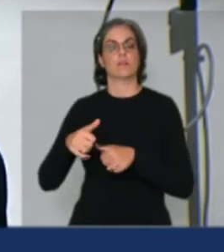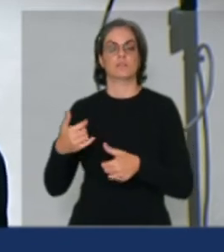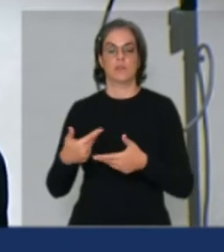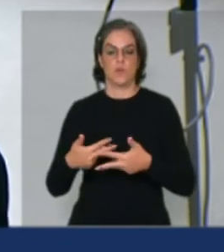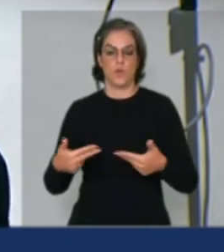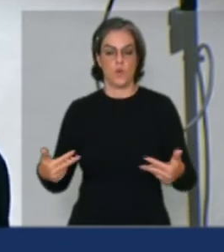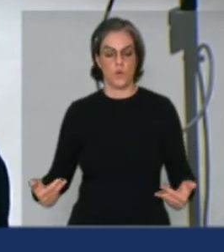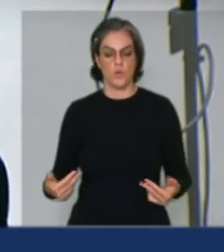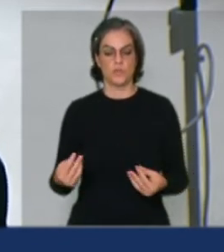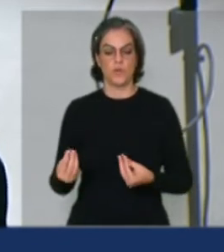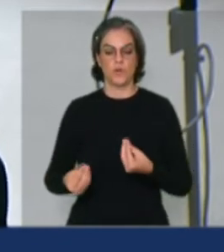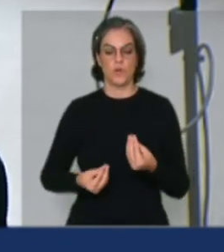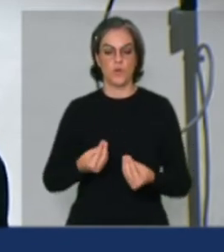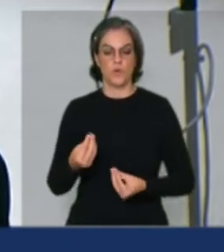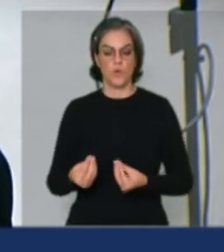DISTRIBUIÇÃO, NA